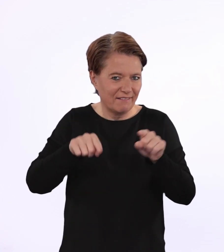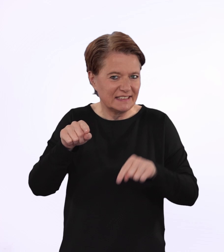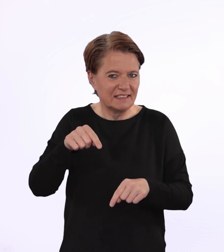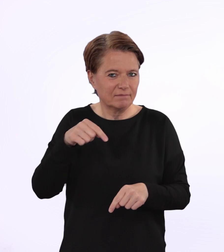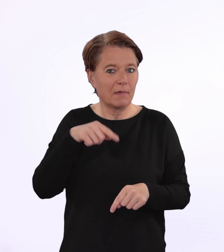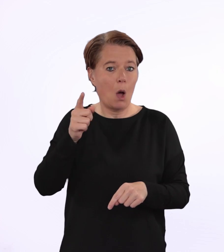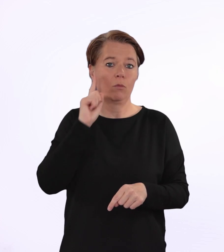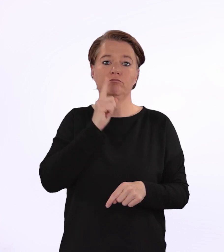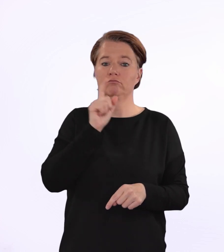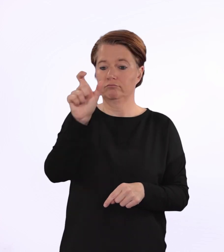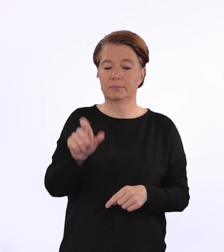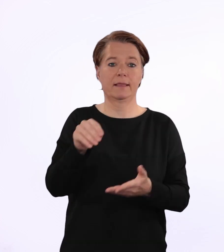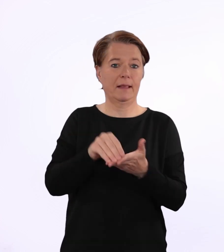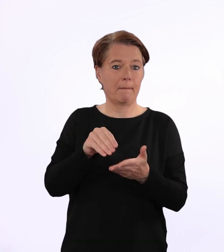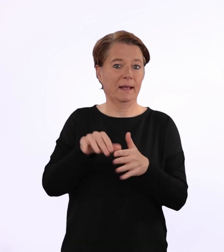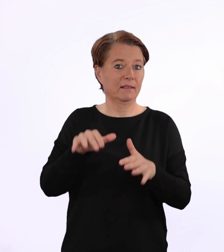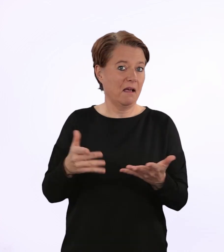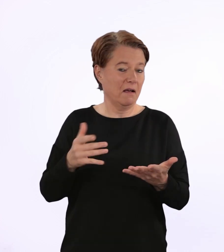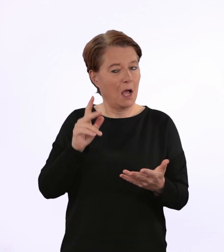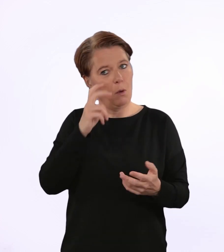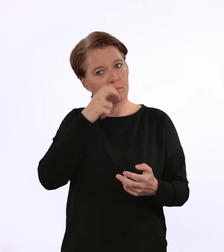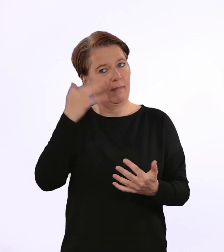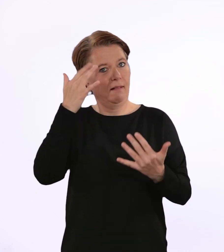für Making a Difference, wo eben auch Taube Teilnehmende waren.